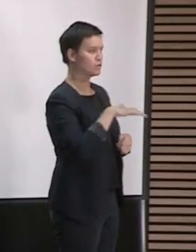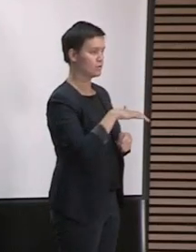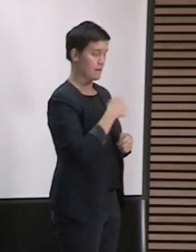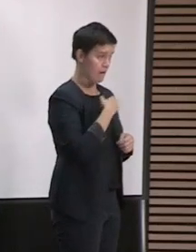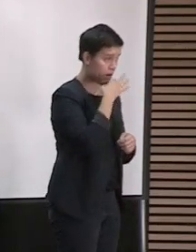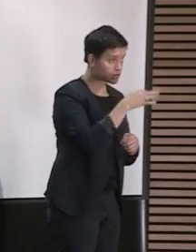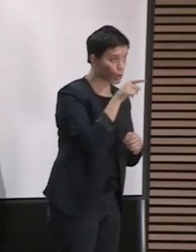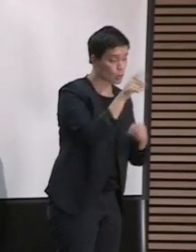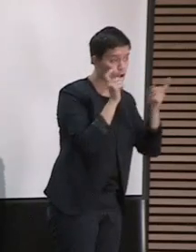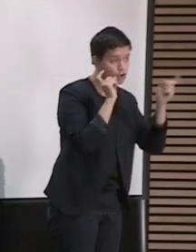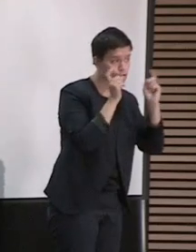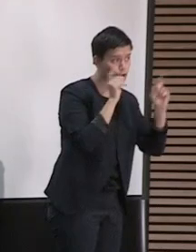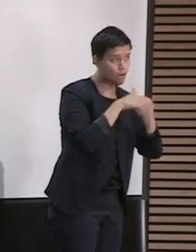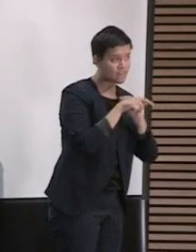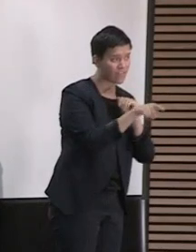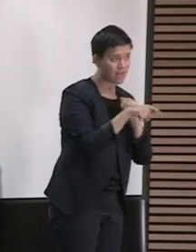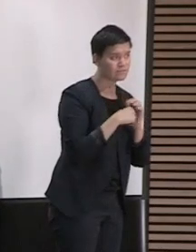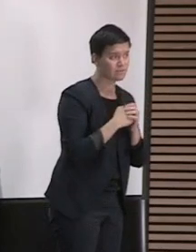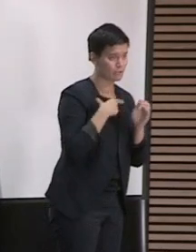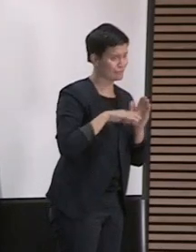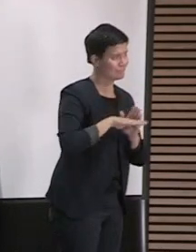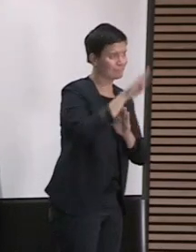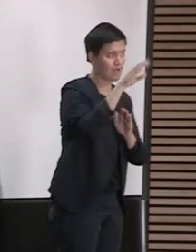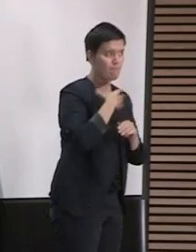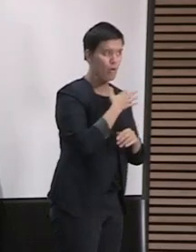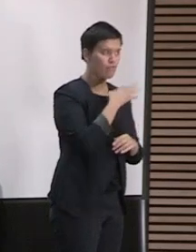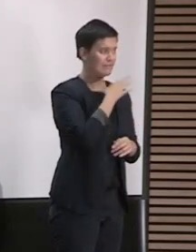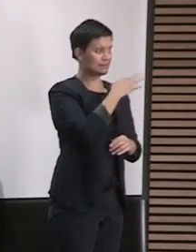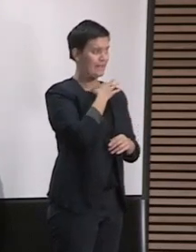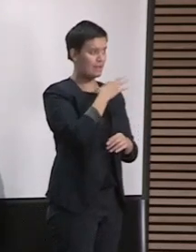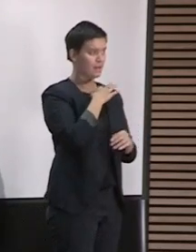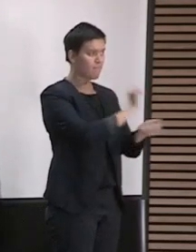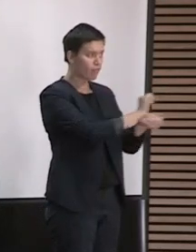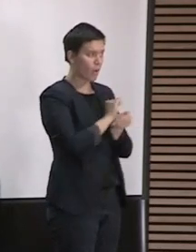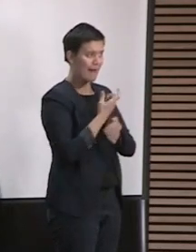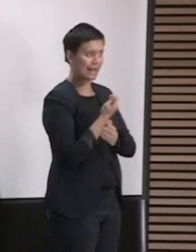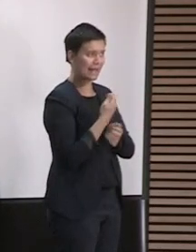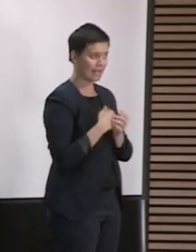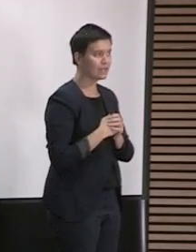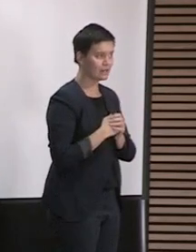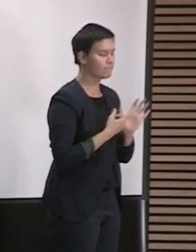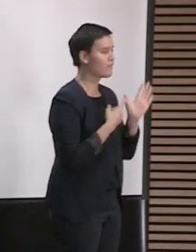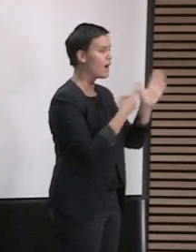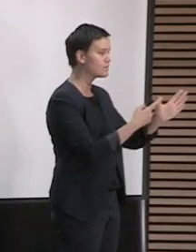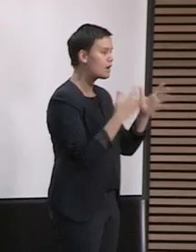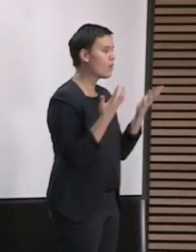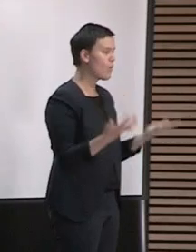piki haere nga peeke ki a raatau, ahua o te nui atu o te tupon ki nga kaituku moni inaianei kua tangohia nga ture